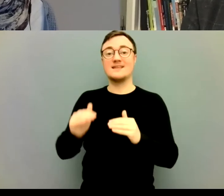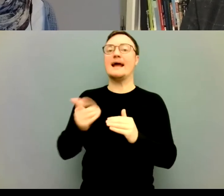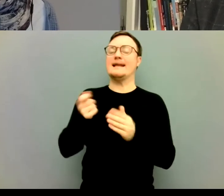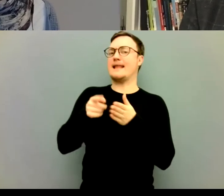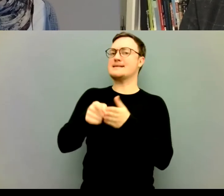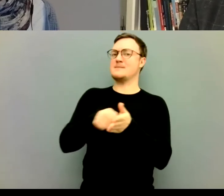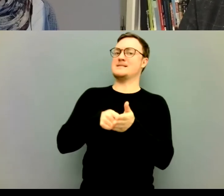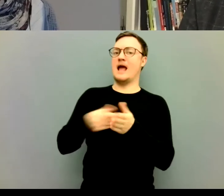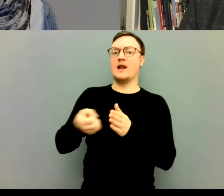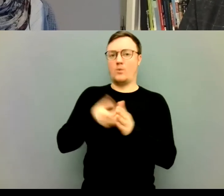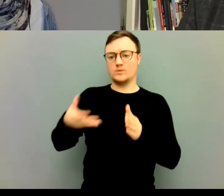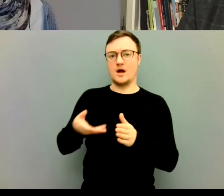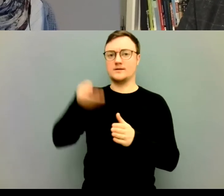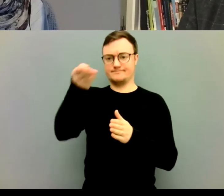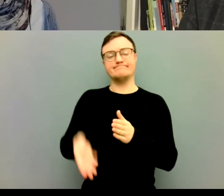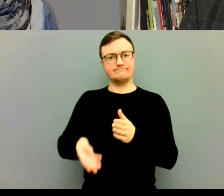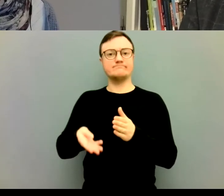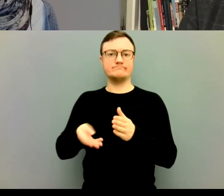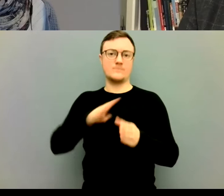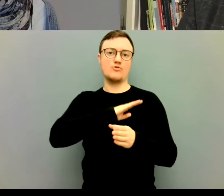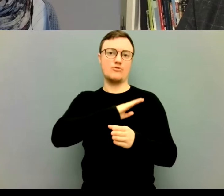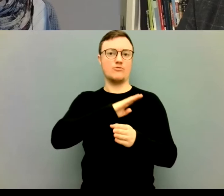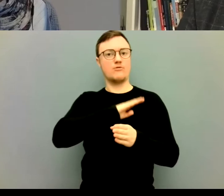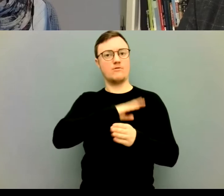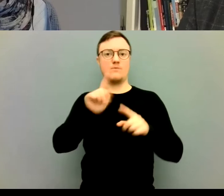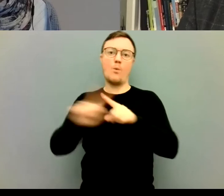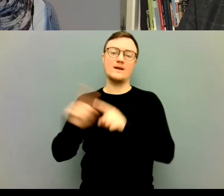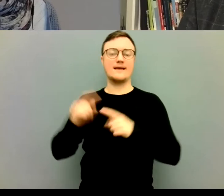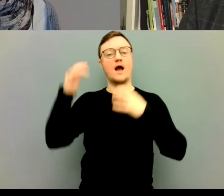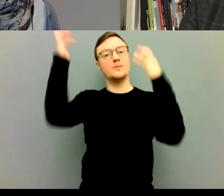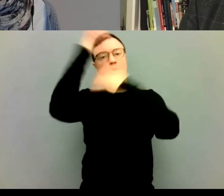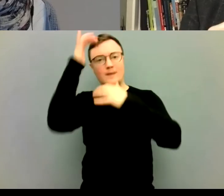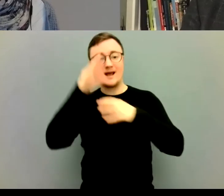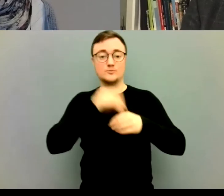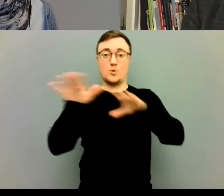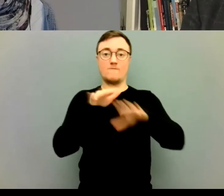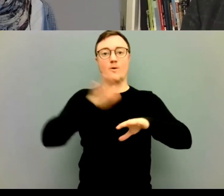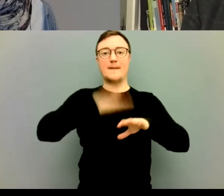unik i sjukvården, för det finns saker som gör vården mer komplicerad.